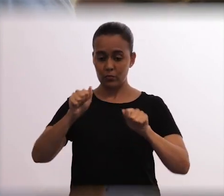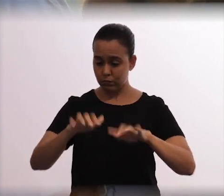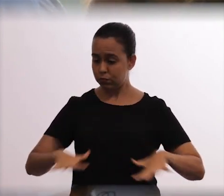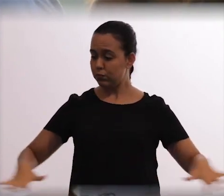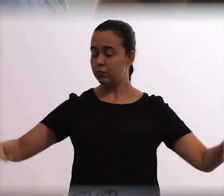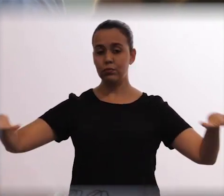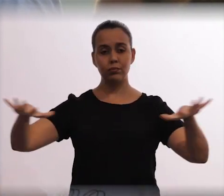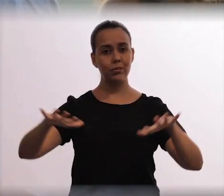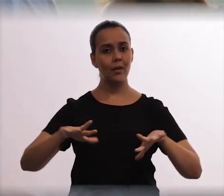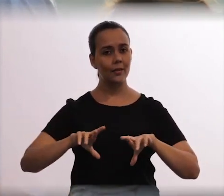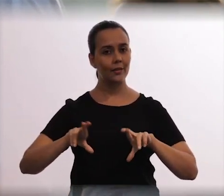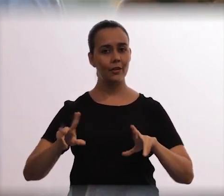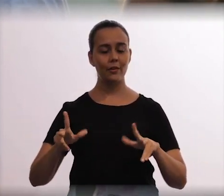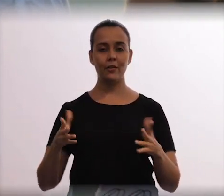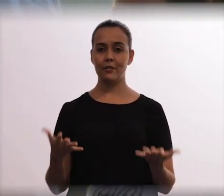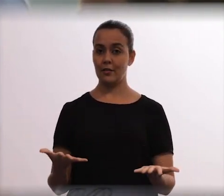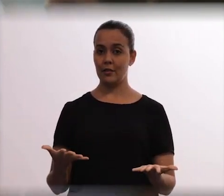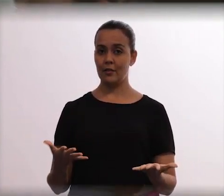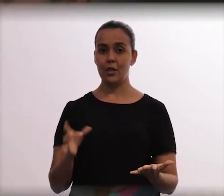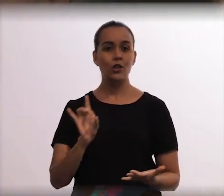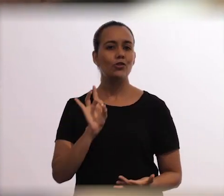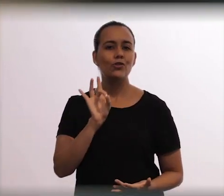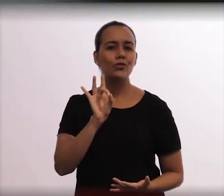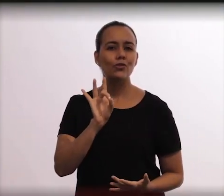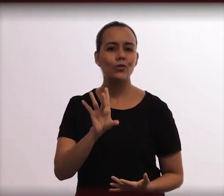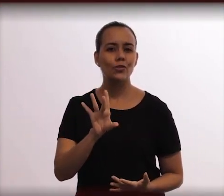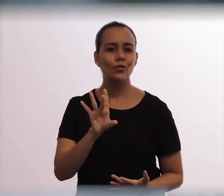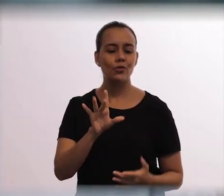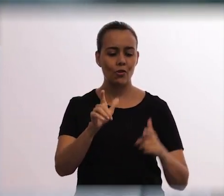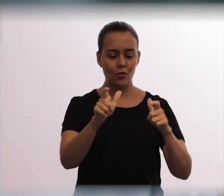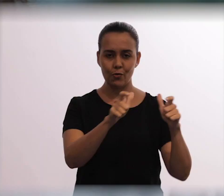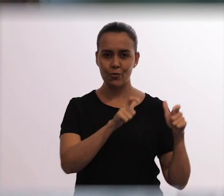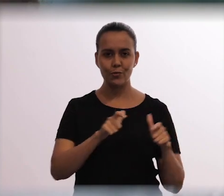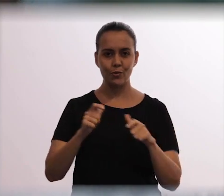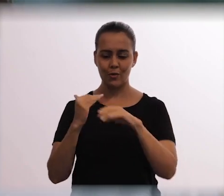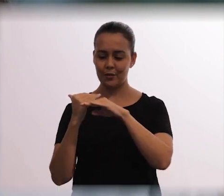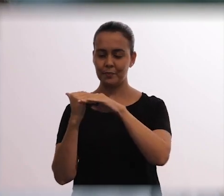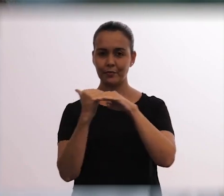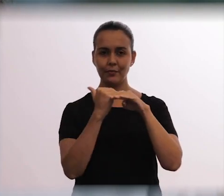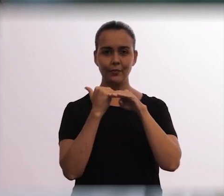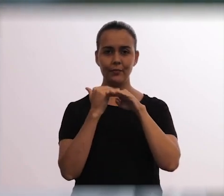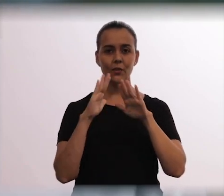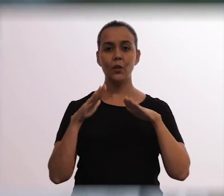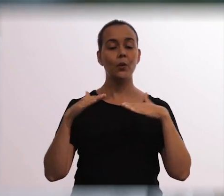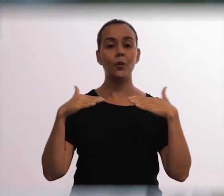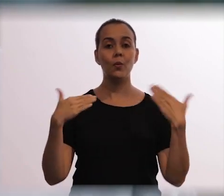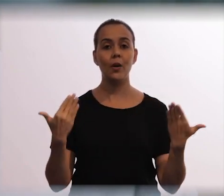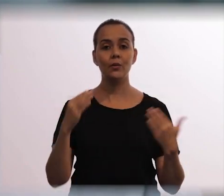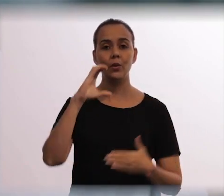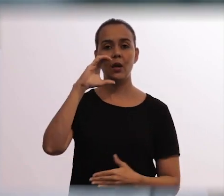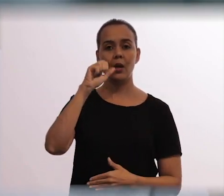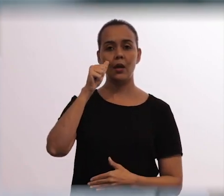A gente só vai ter territórios, de fato, fragmentados, quando a gente sair do capitalismo. Enquanto a gente continuar